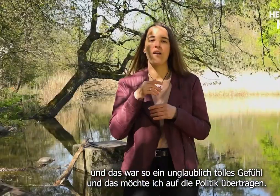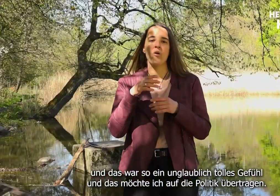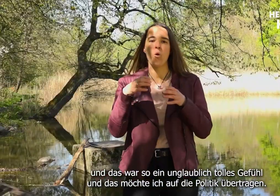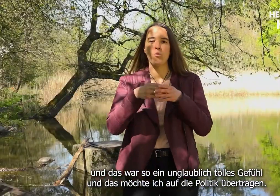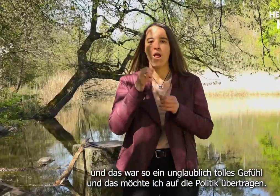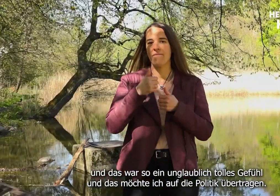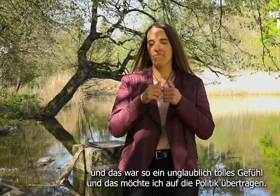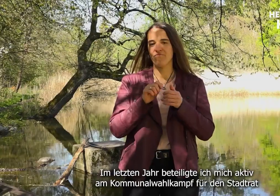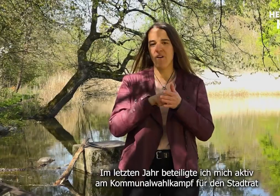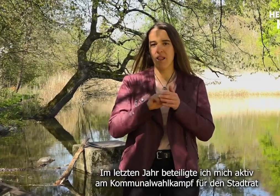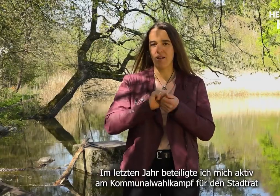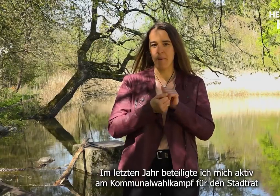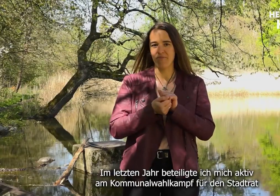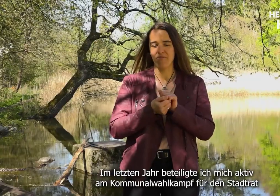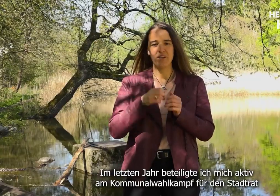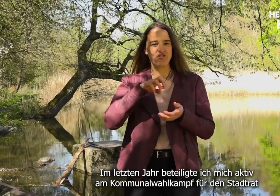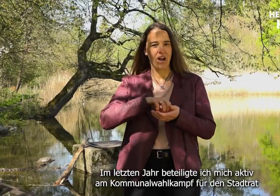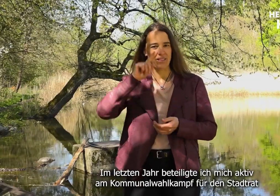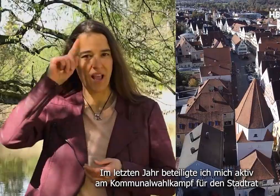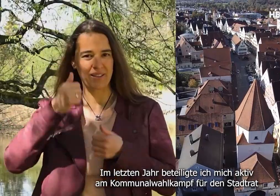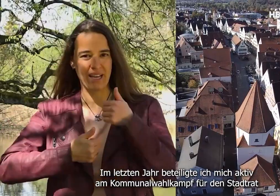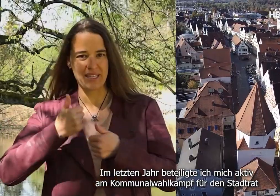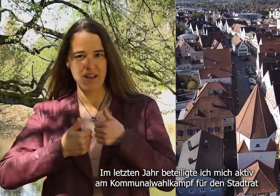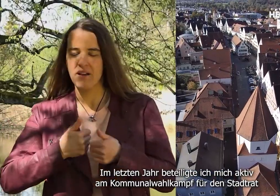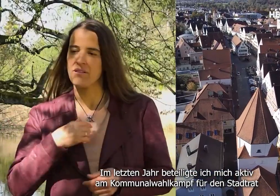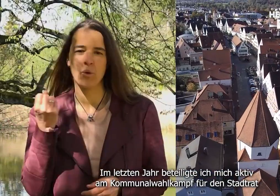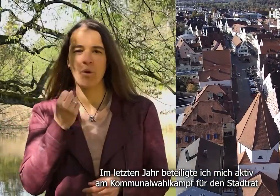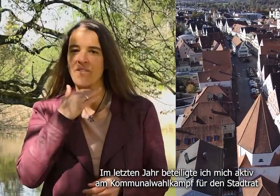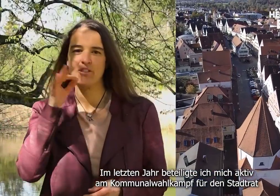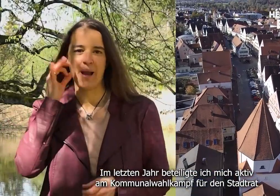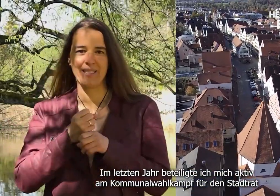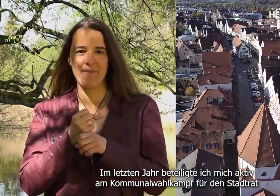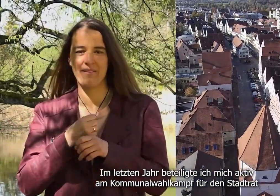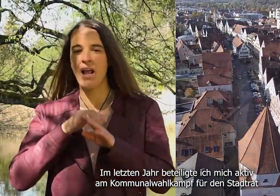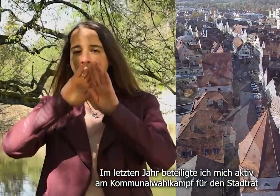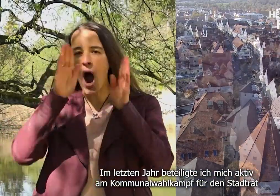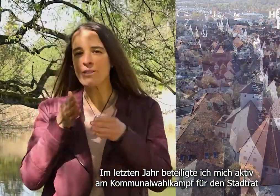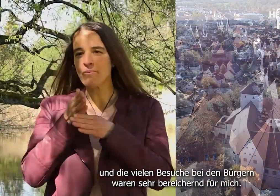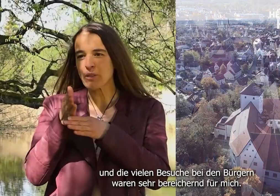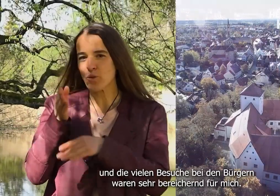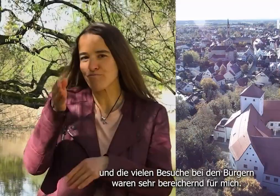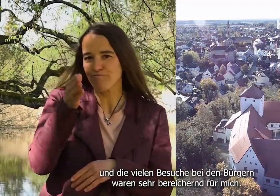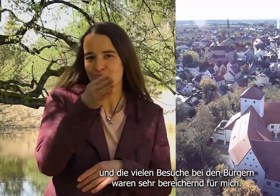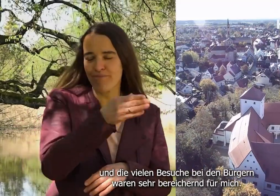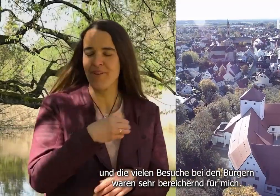übertragen im letzten jahr beteiligte ich mich aktiv am kommunalwahlkampf für den